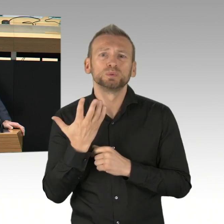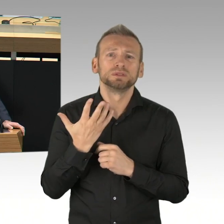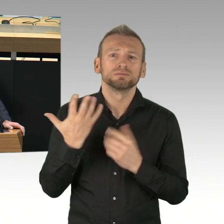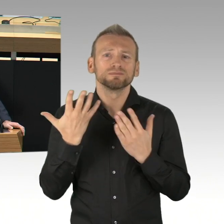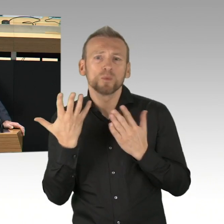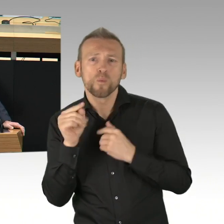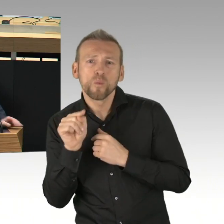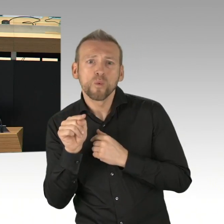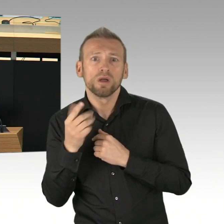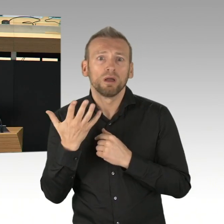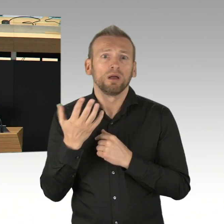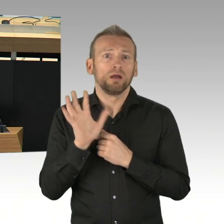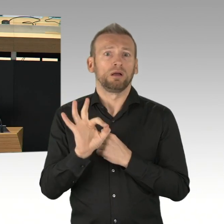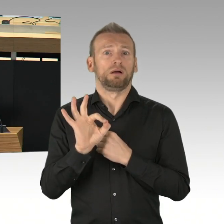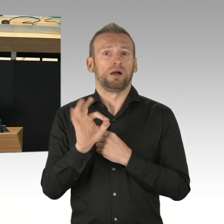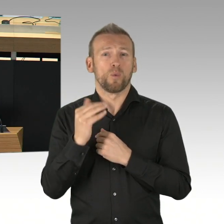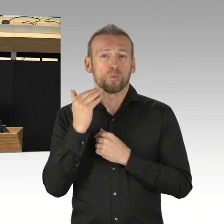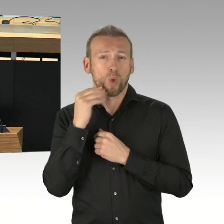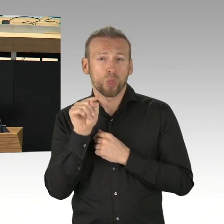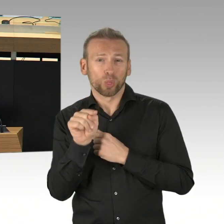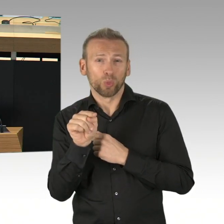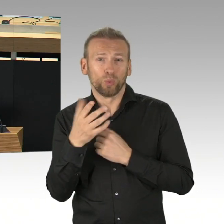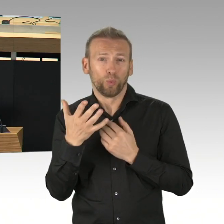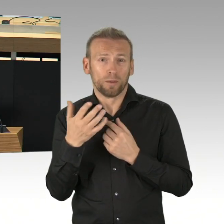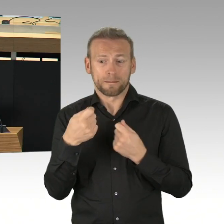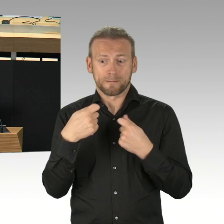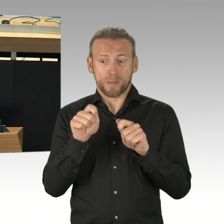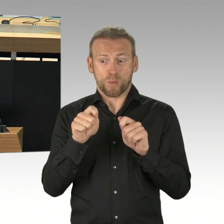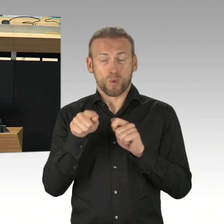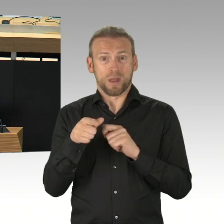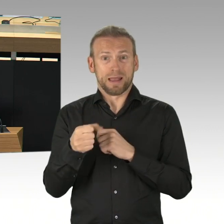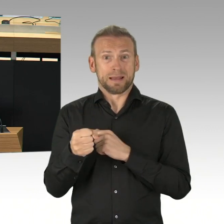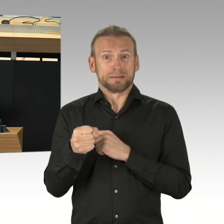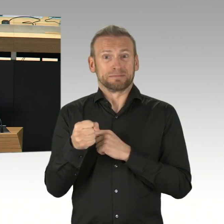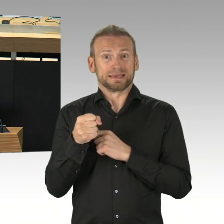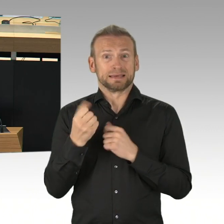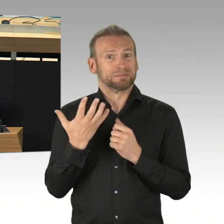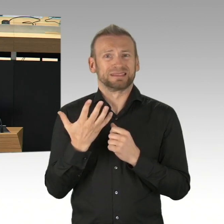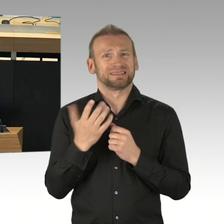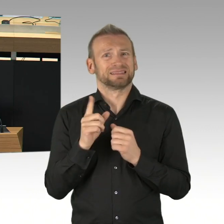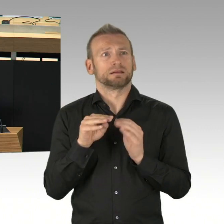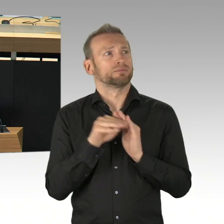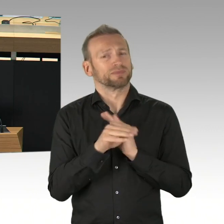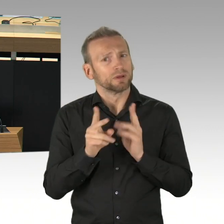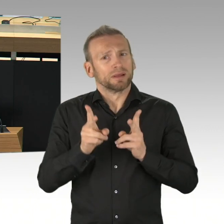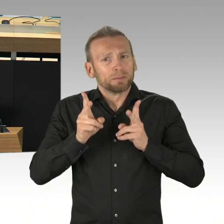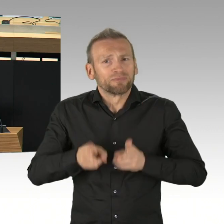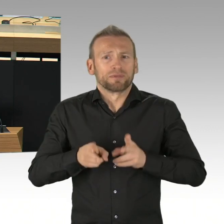Doch wohl kaum. Sondern es profitieren die einkommensstarken Mieter in den Luxuswohnungen.